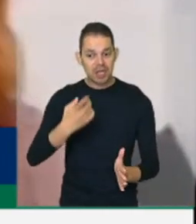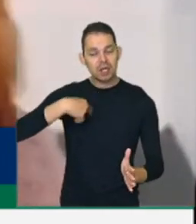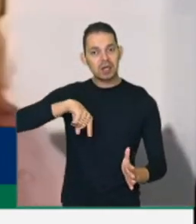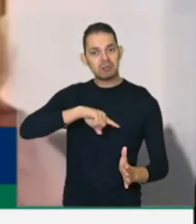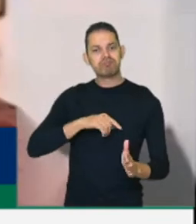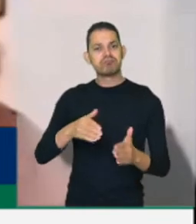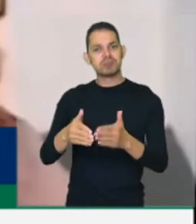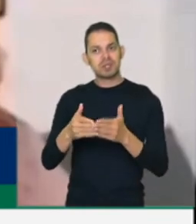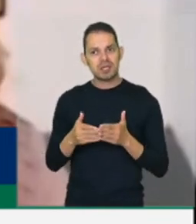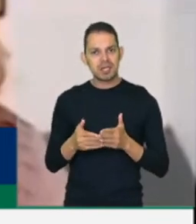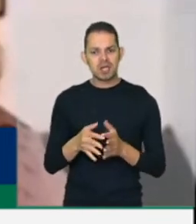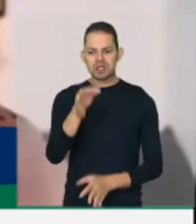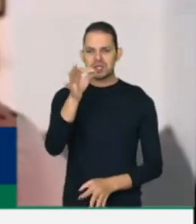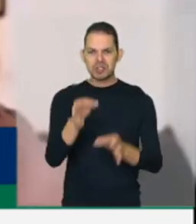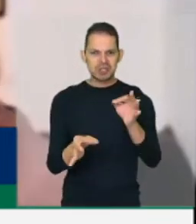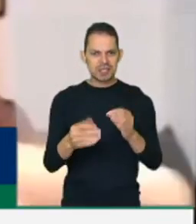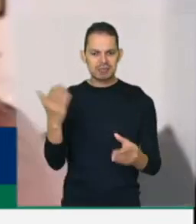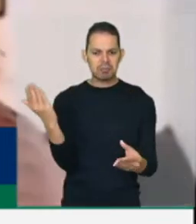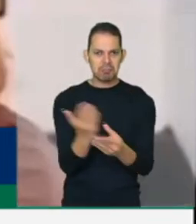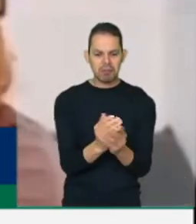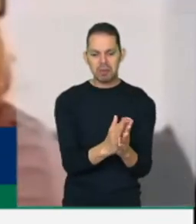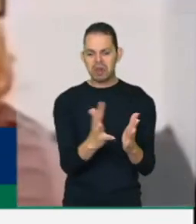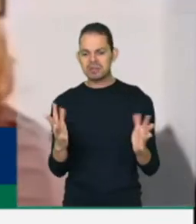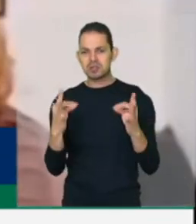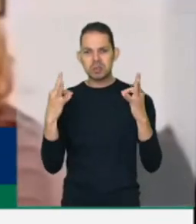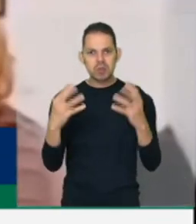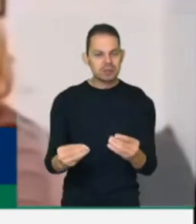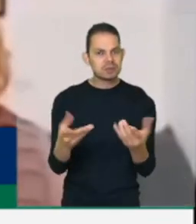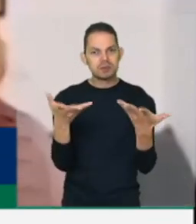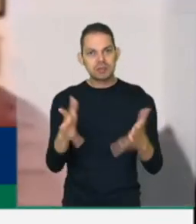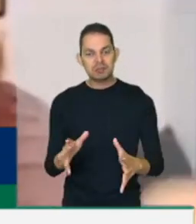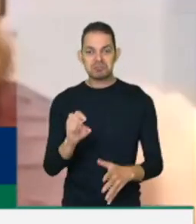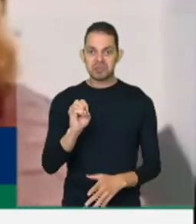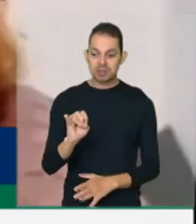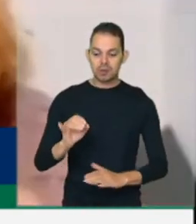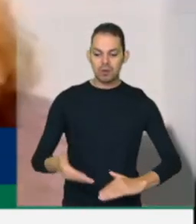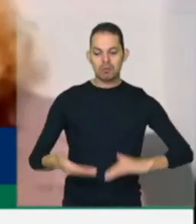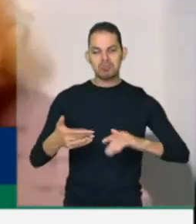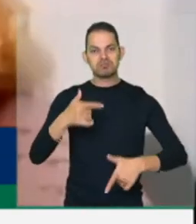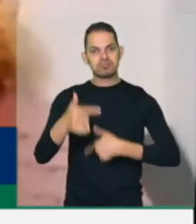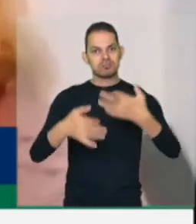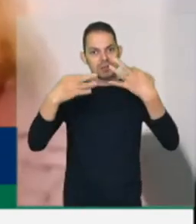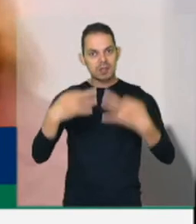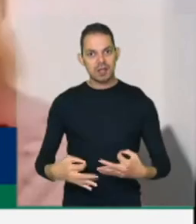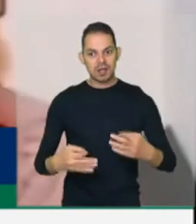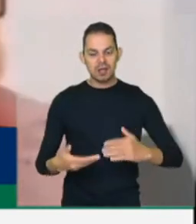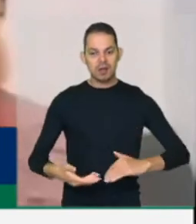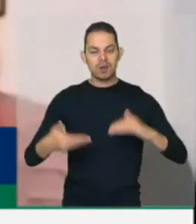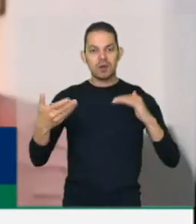PROCESSOS SE ISSO CONGRESSO ATUASSE CORRETAMENTE. O CONGRESSO NÃO PODE FICAR DE COSTAS É SOCIEDADE